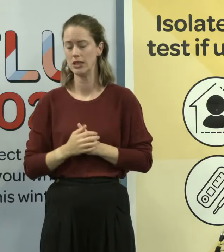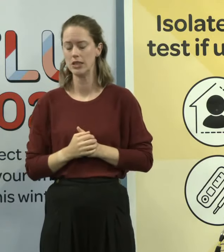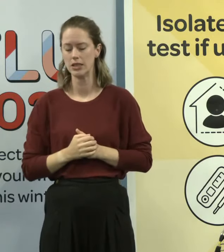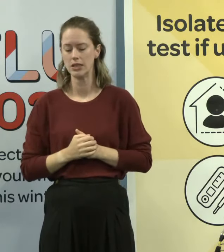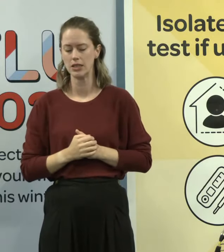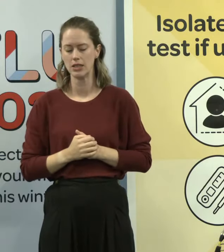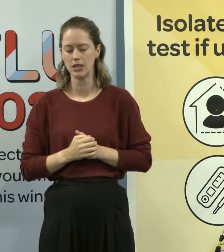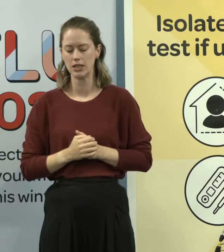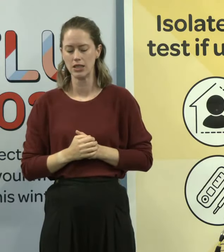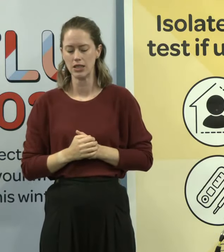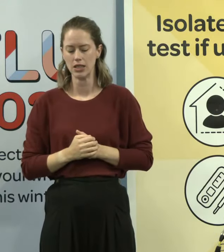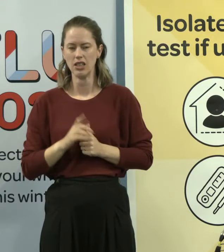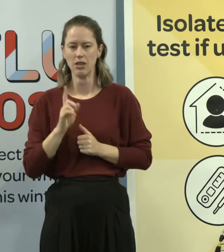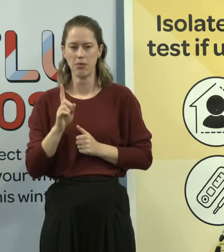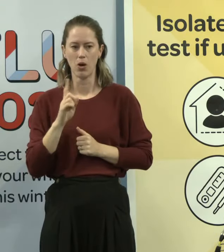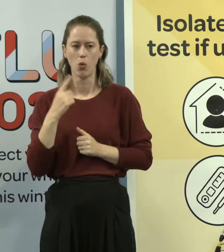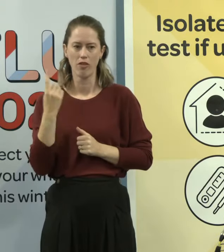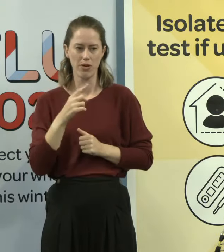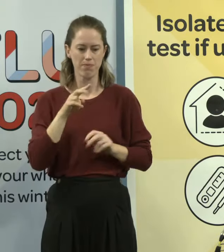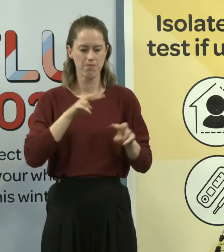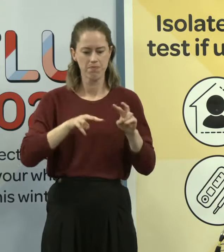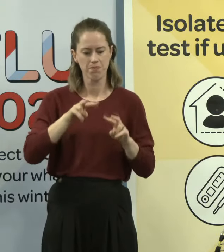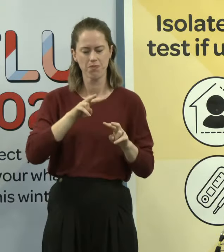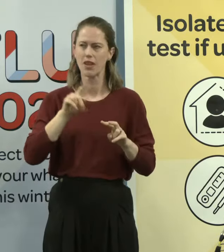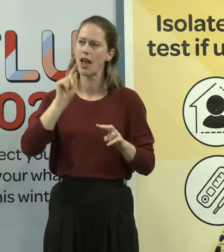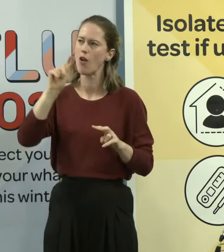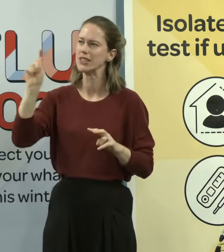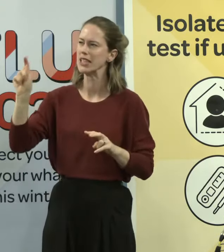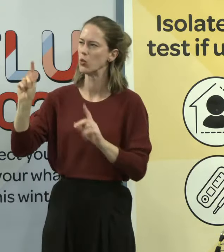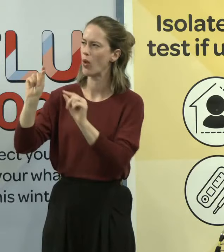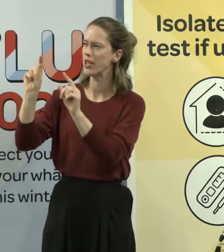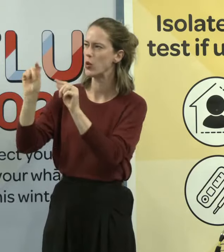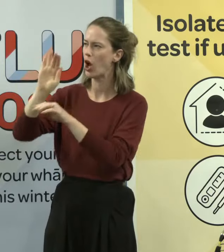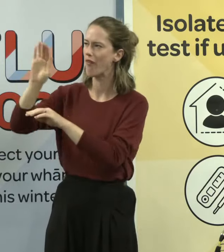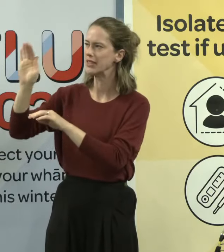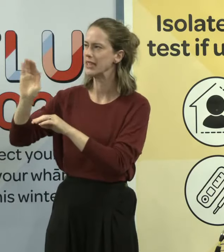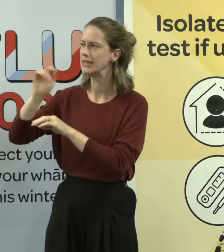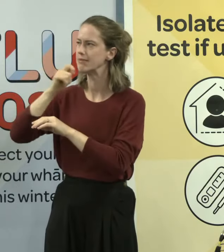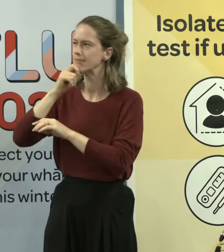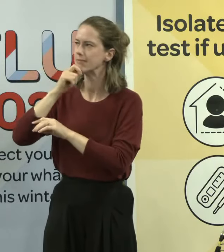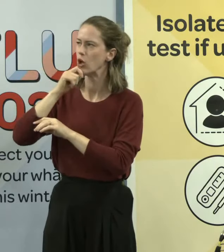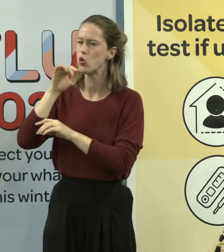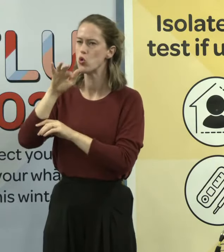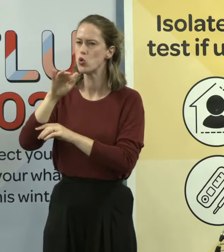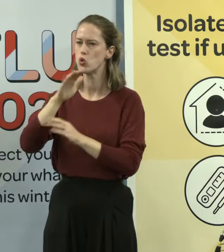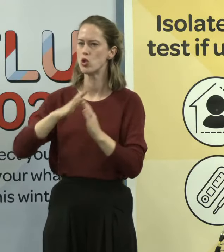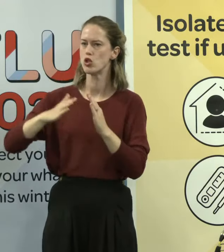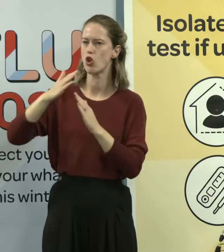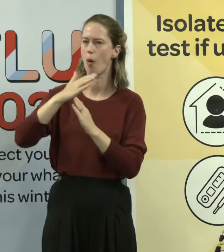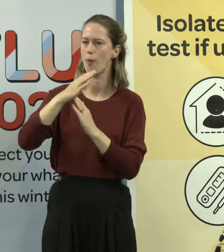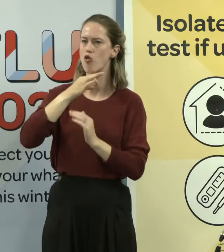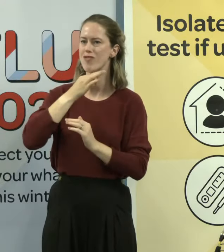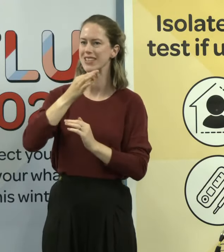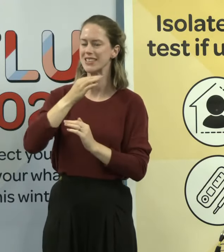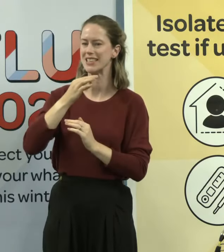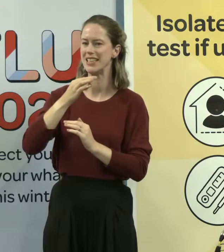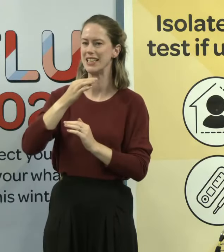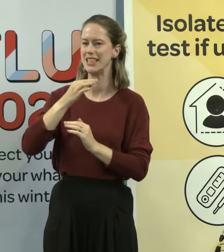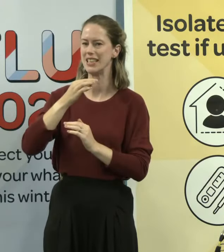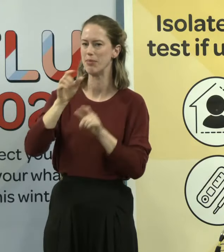whakatairanga tuarua? Ae, kei te haere tera tohutohu ki nga minita i tenei wiki na koutou Ka taea e koe te